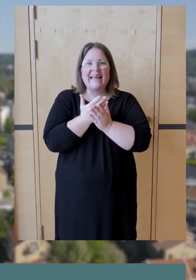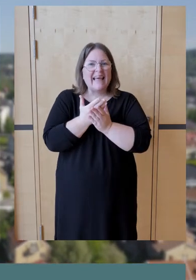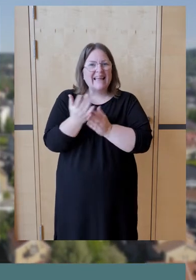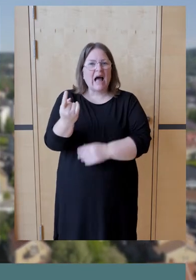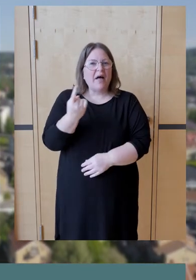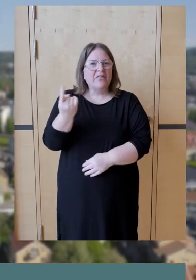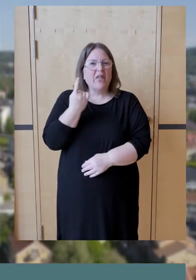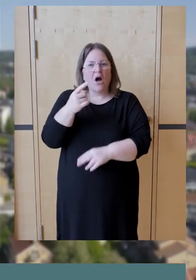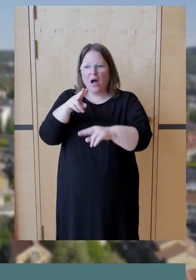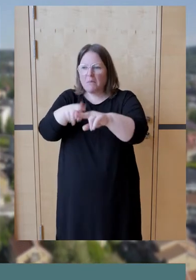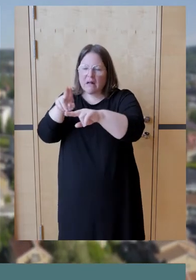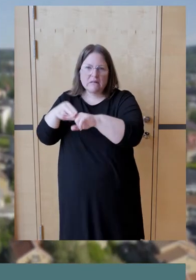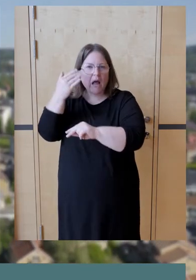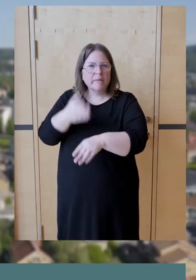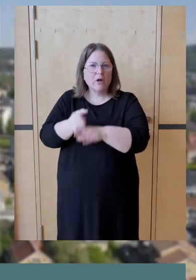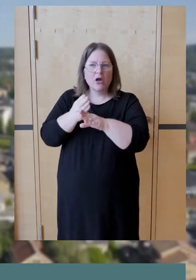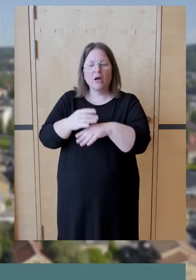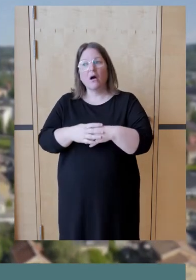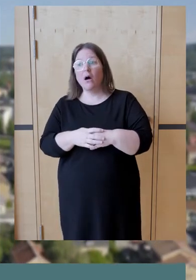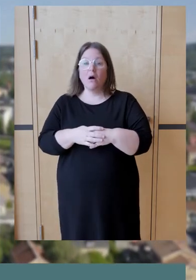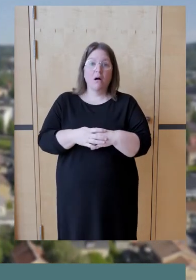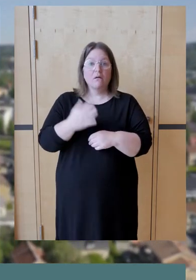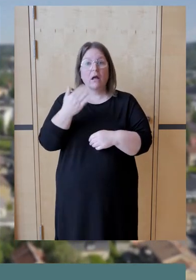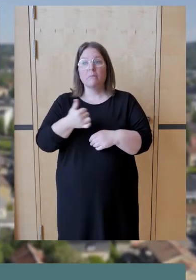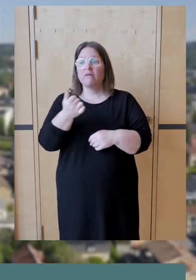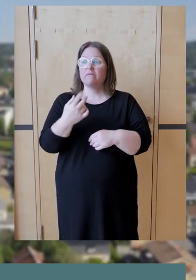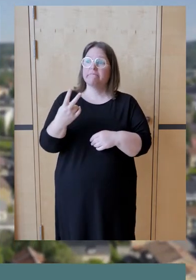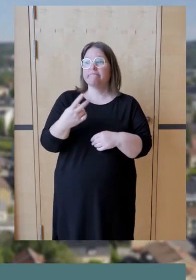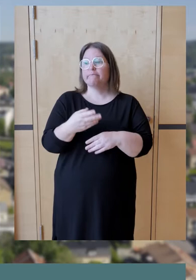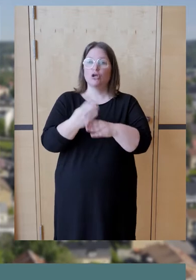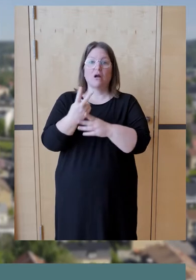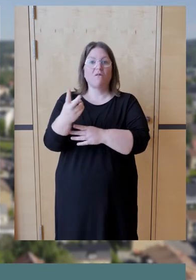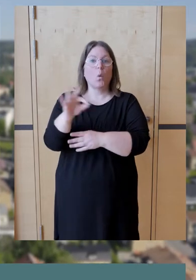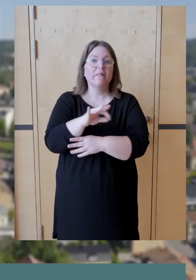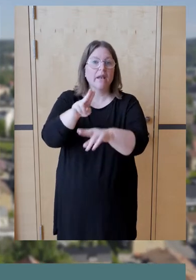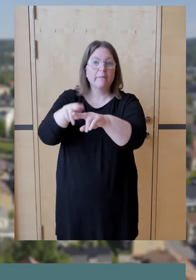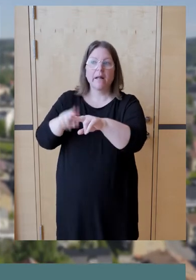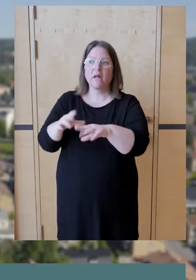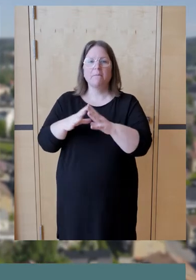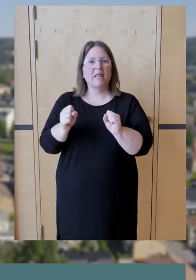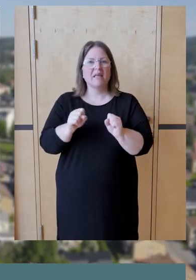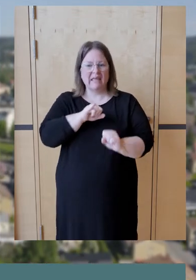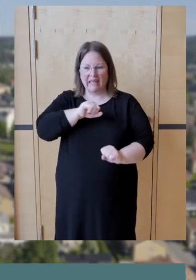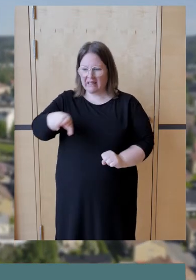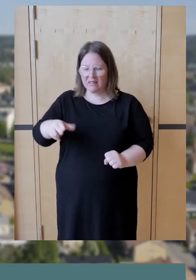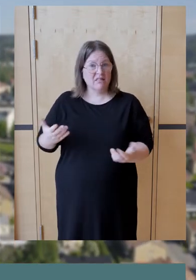Du kan ju jag kan Ropa till behöver 200 platser men det kommer inte göra någon bättre kommer inte ha boende från 200 Det viktigaste